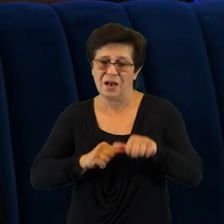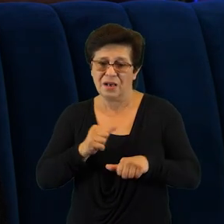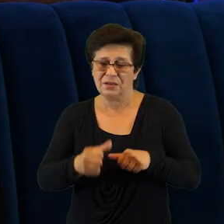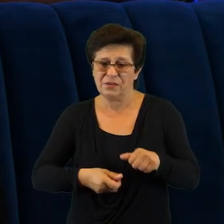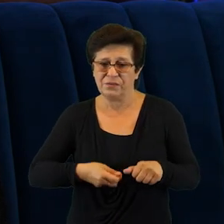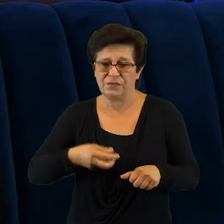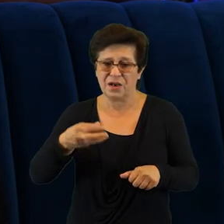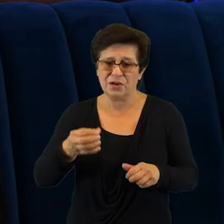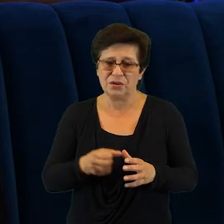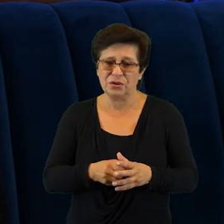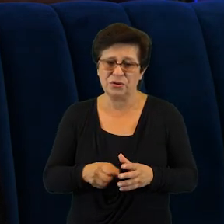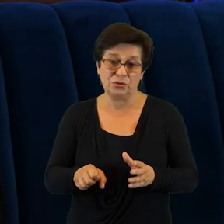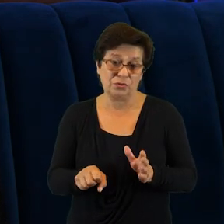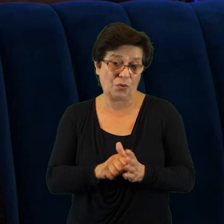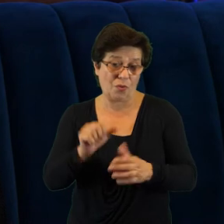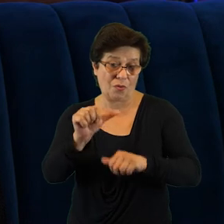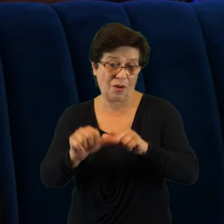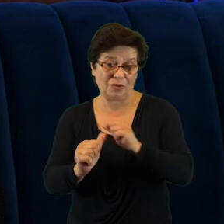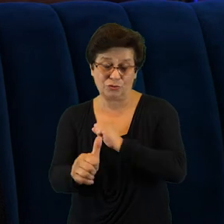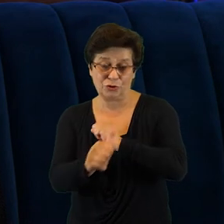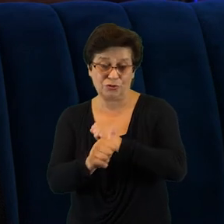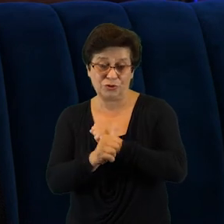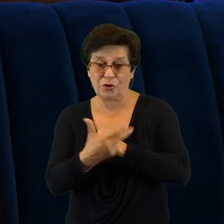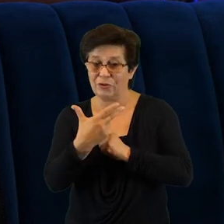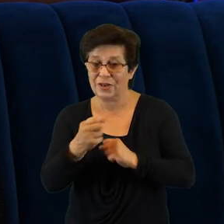do bodajże lat 60., ze sobą nie rozmawiają.